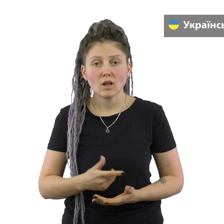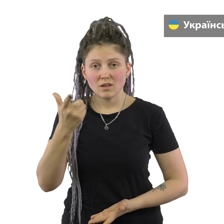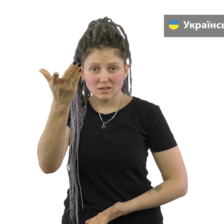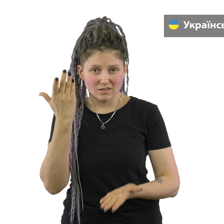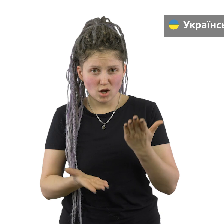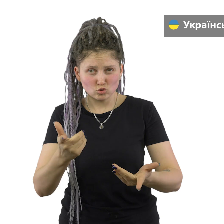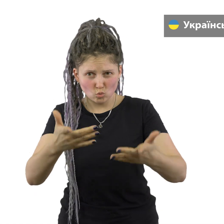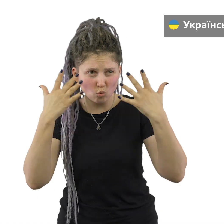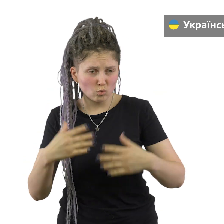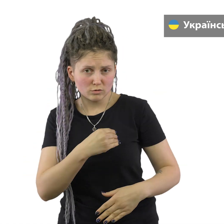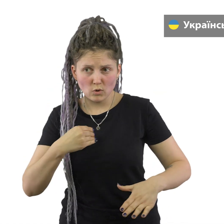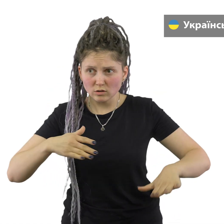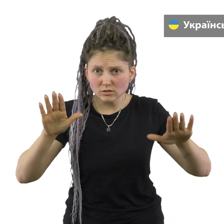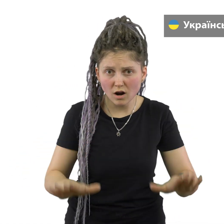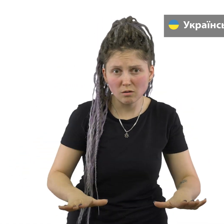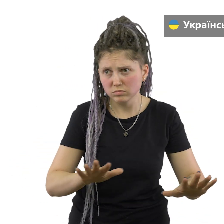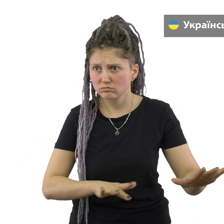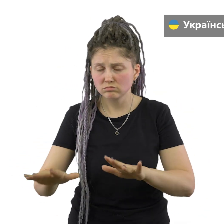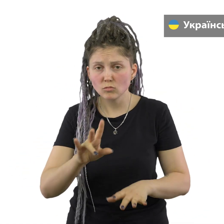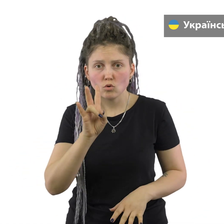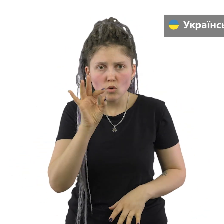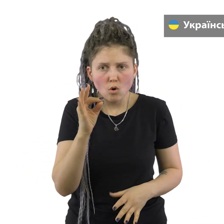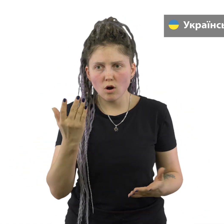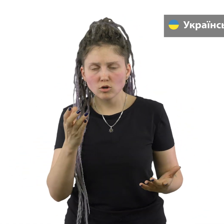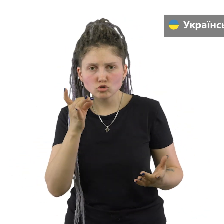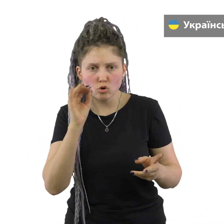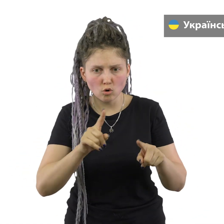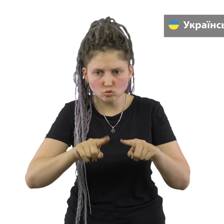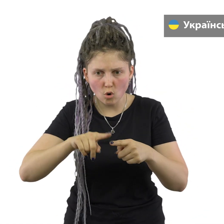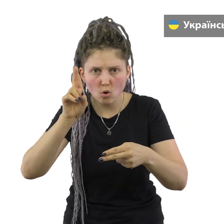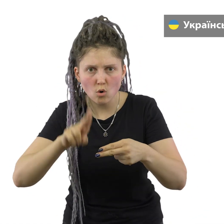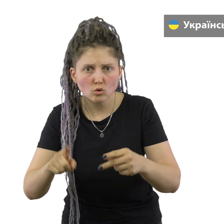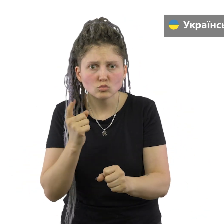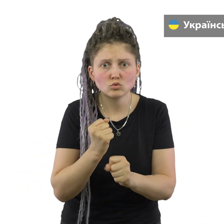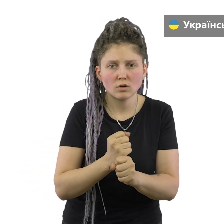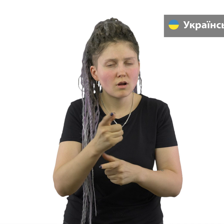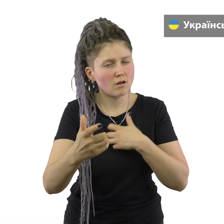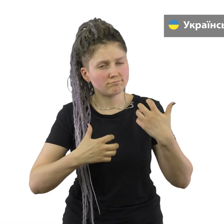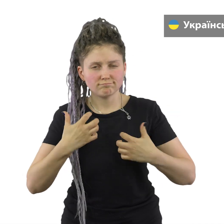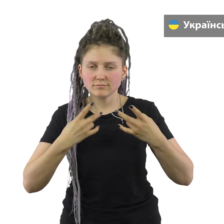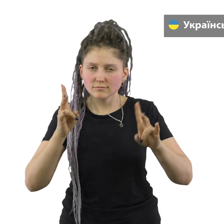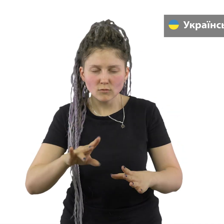Якщо ви вже перебуваєте в Польщі, не турбуйтеся про закінчення вашого законного перебування.